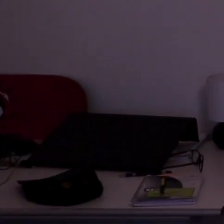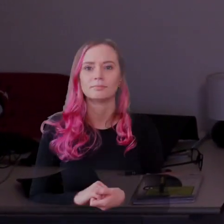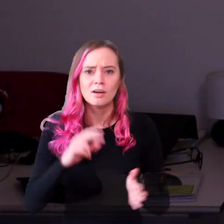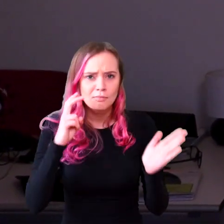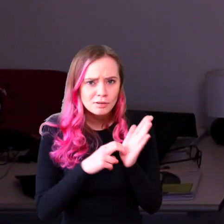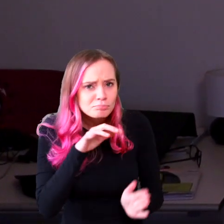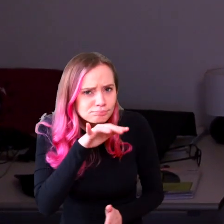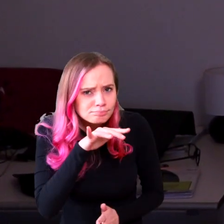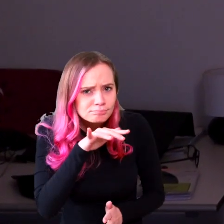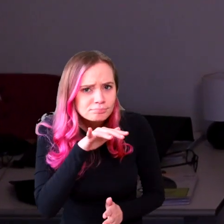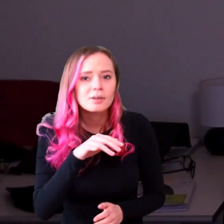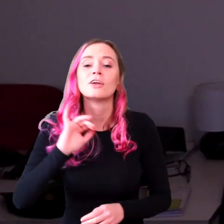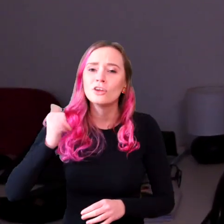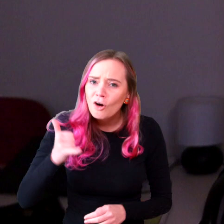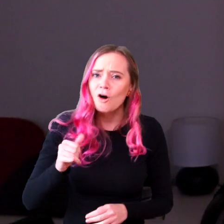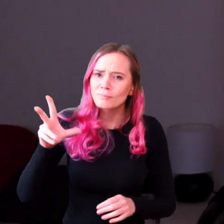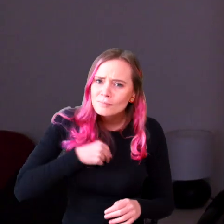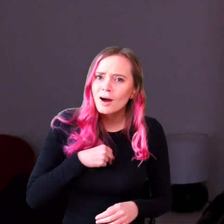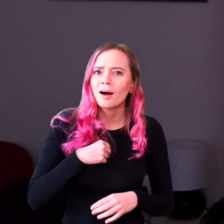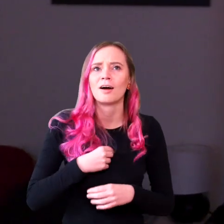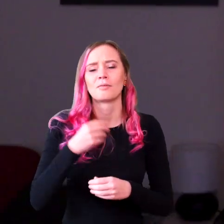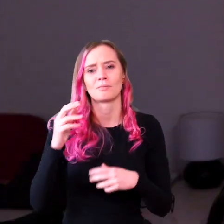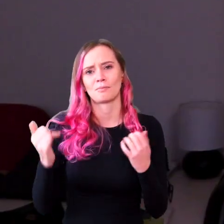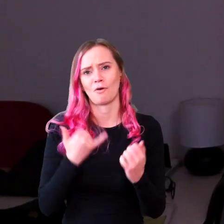Máš nabíječku?! Anoo!